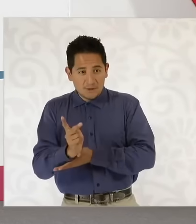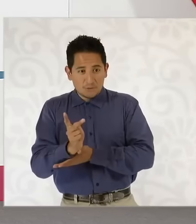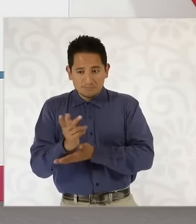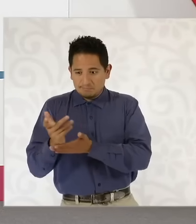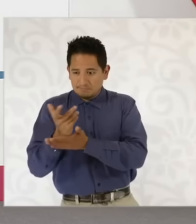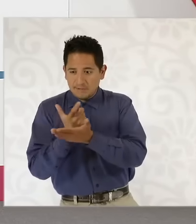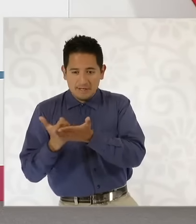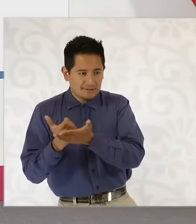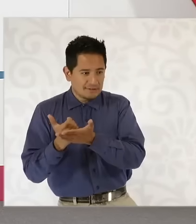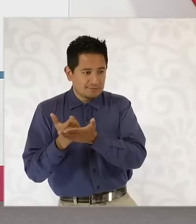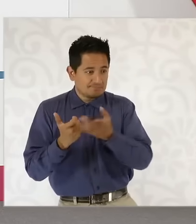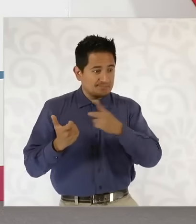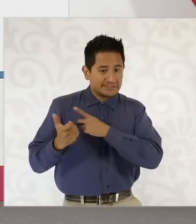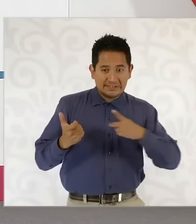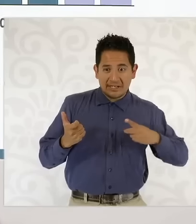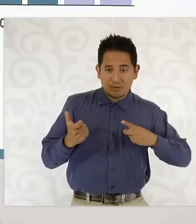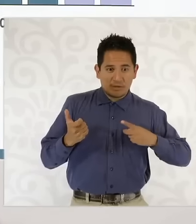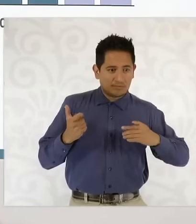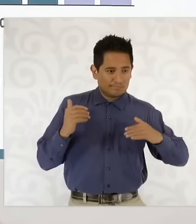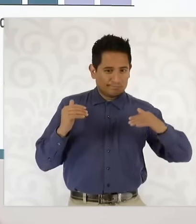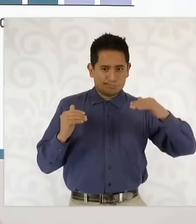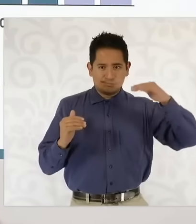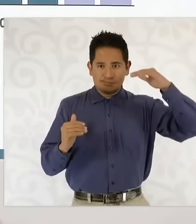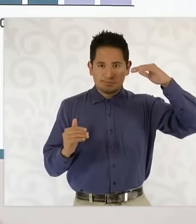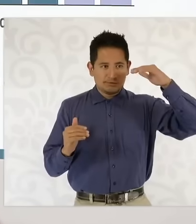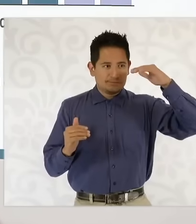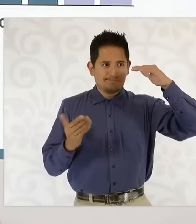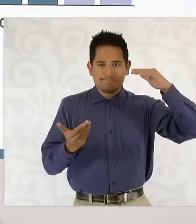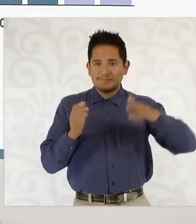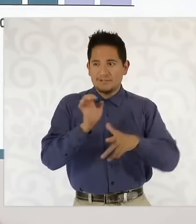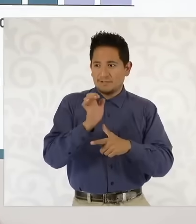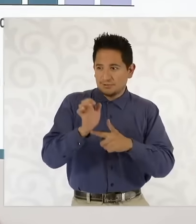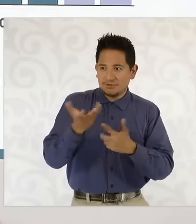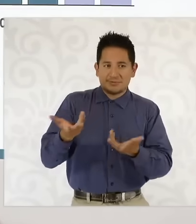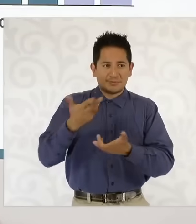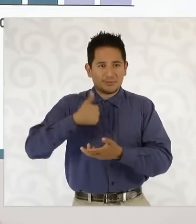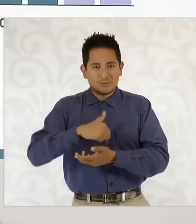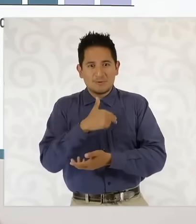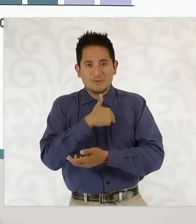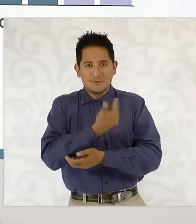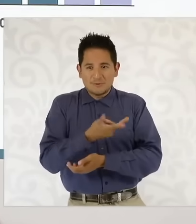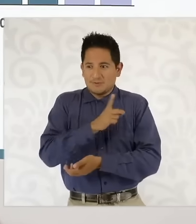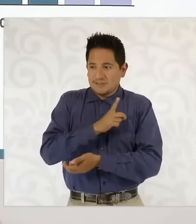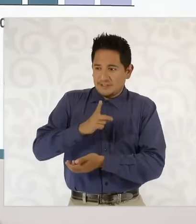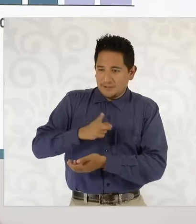tiene que seguir invirtiendo en exploración, en producción, el mantenimiento de todo el sistema